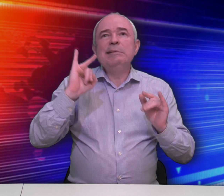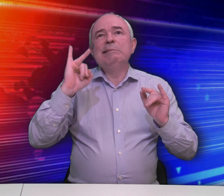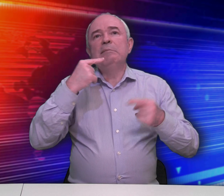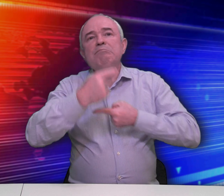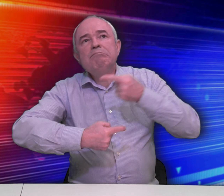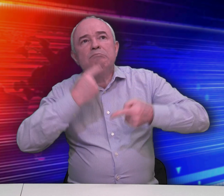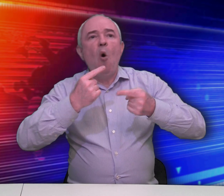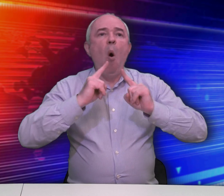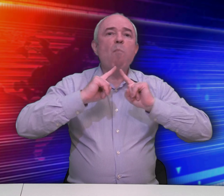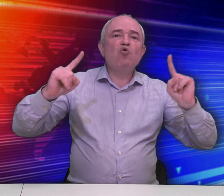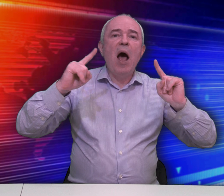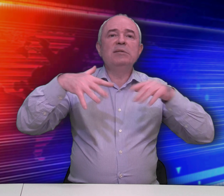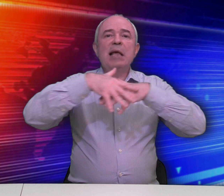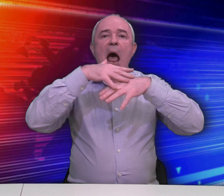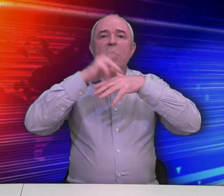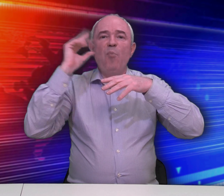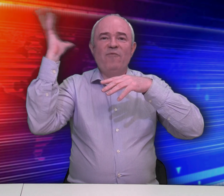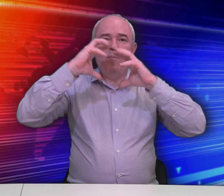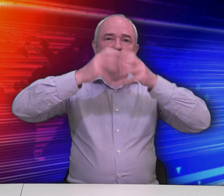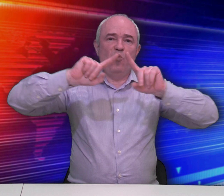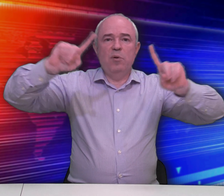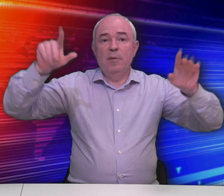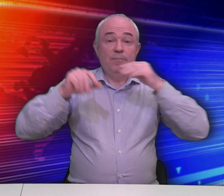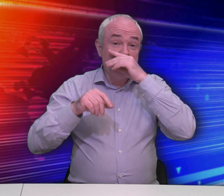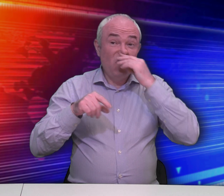и обычаи стран по всему миру.